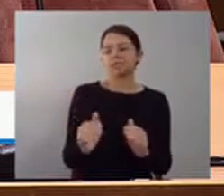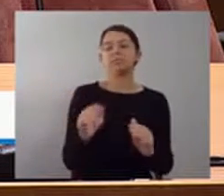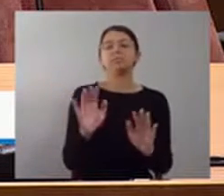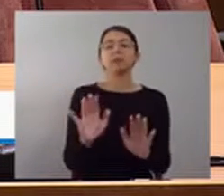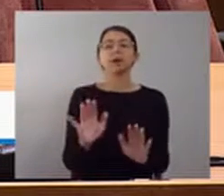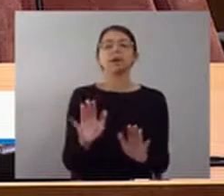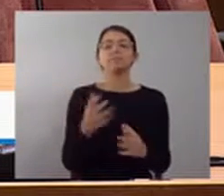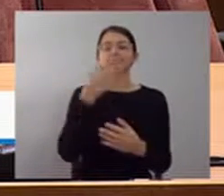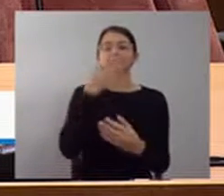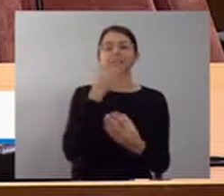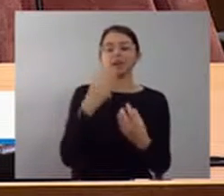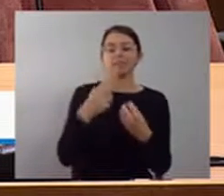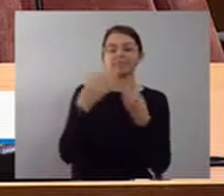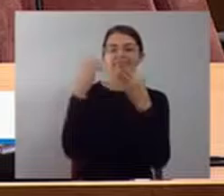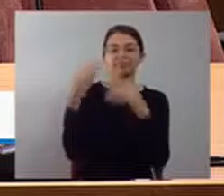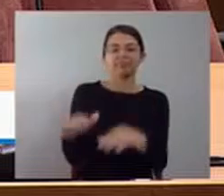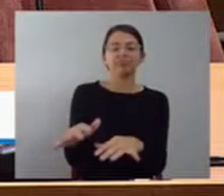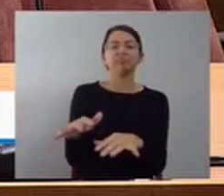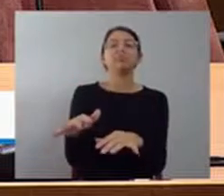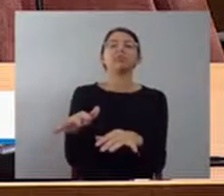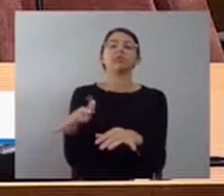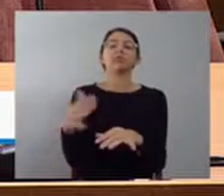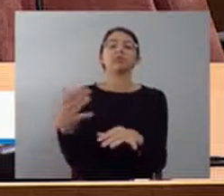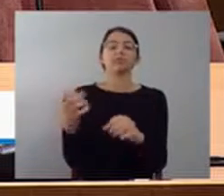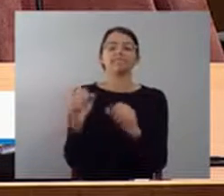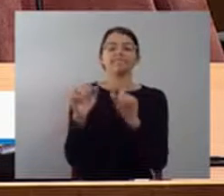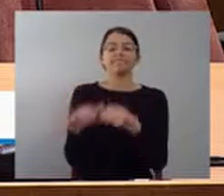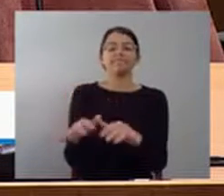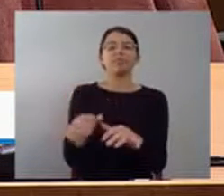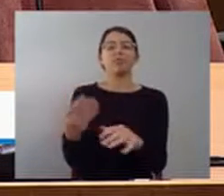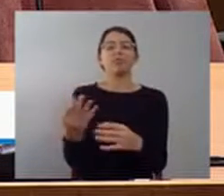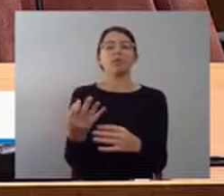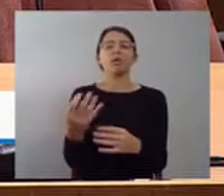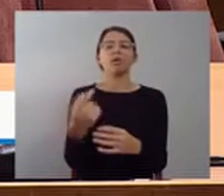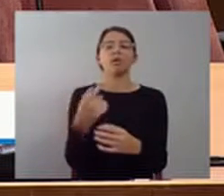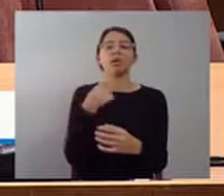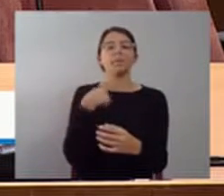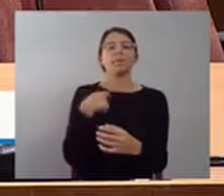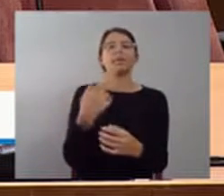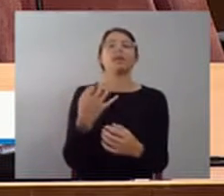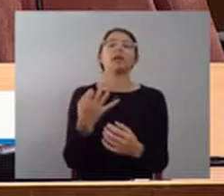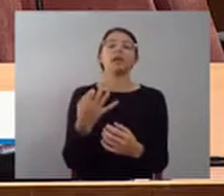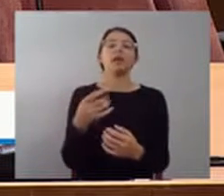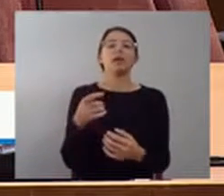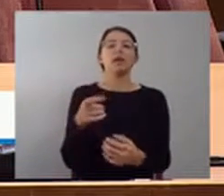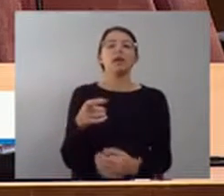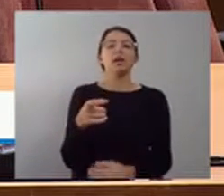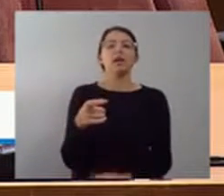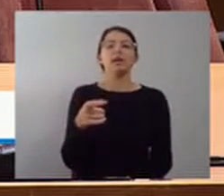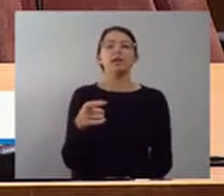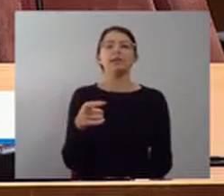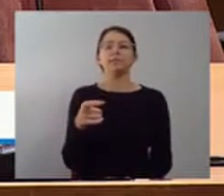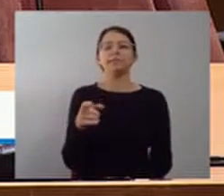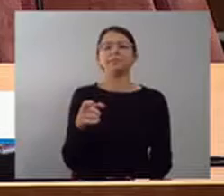suscitaram a questão de,